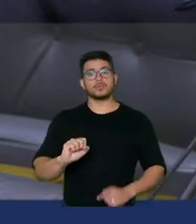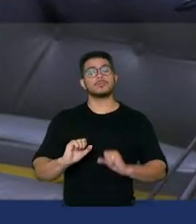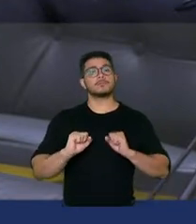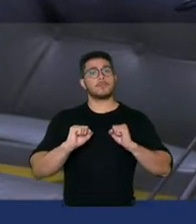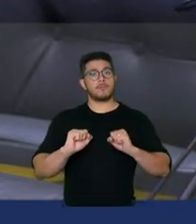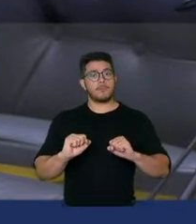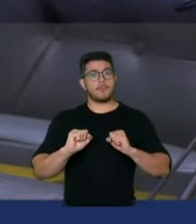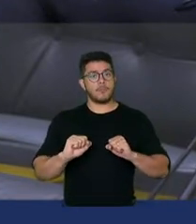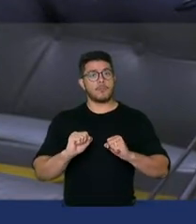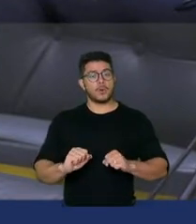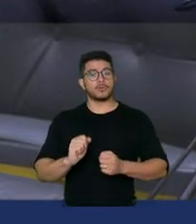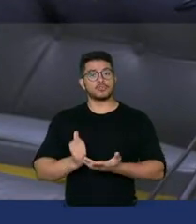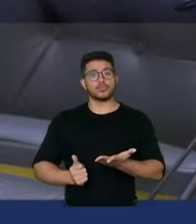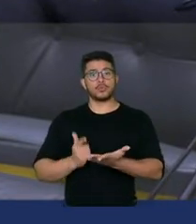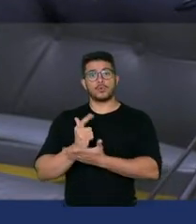MEDICAÇÃO, BASTA IMPORTAR MATÉRIA PRIMA DE FORA, FOI